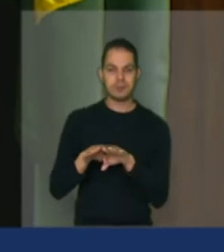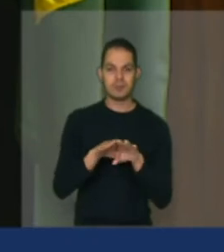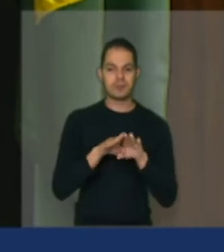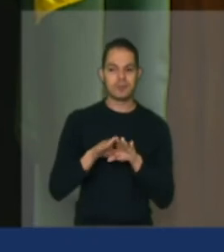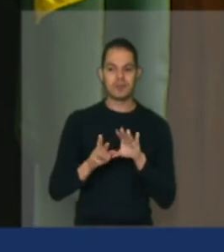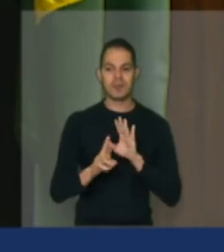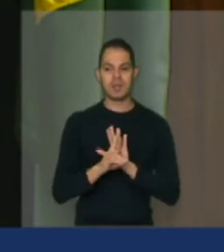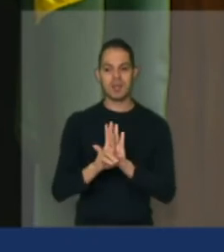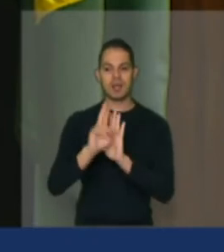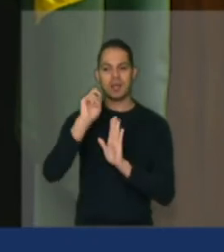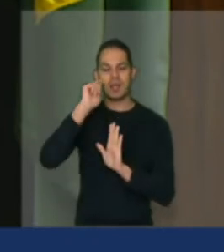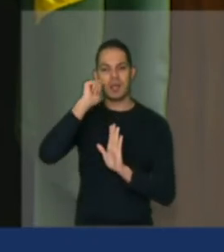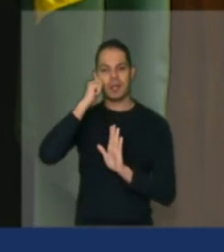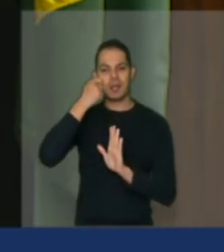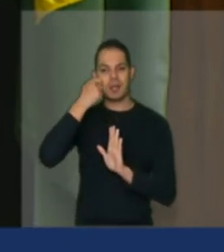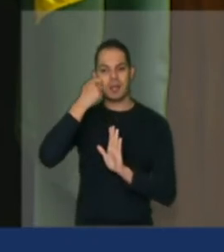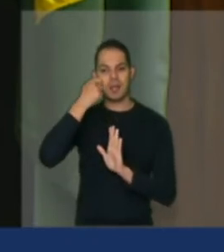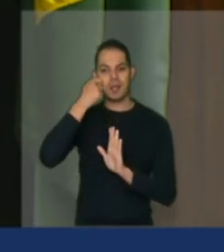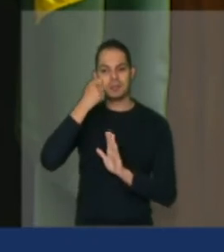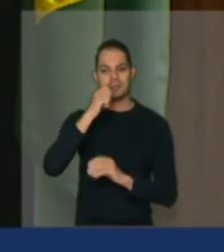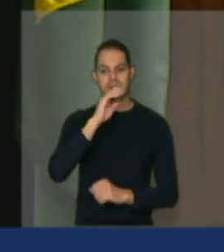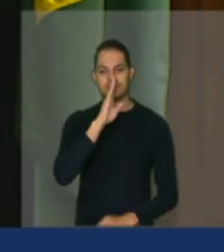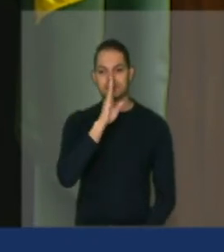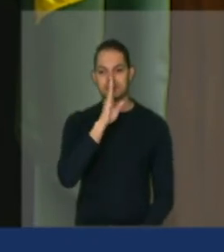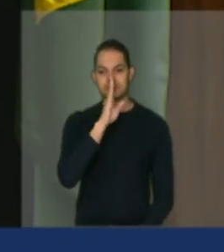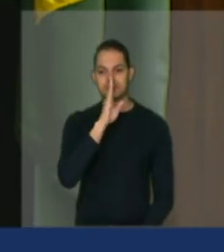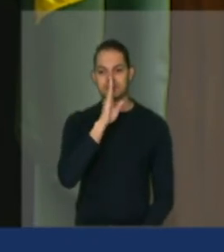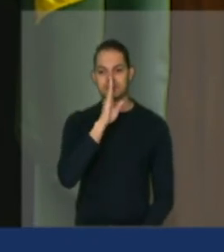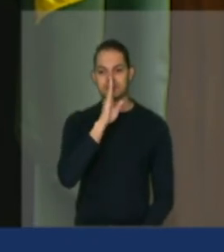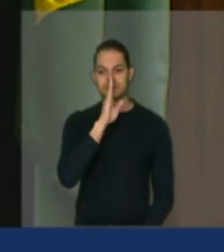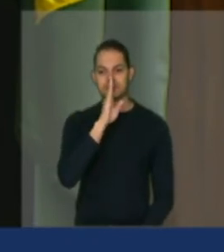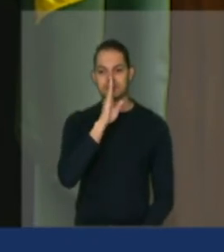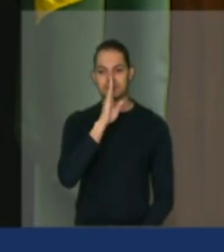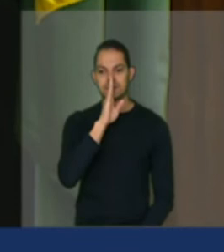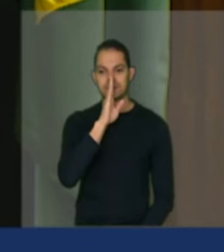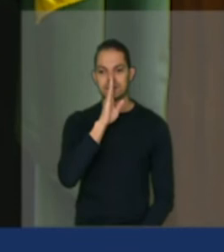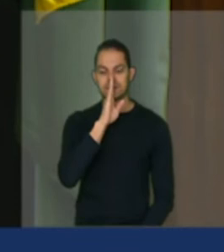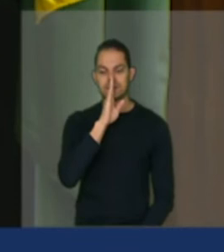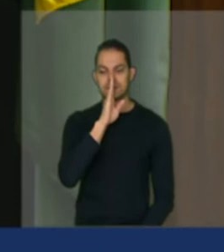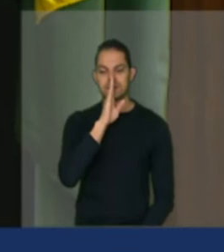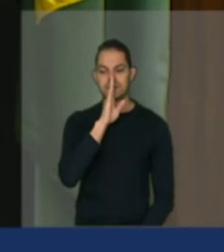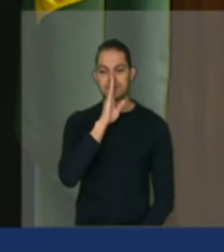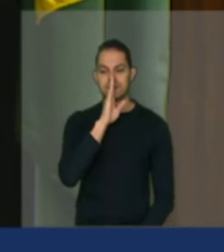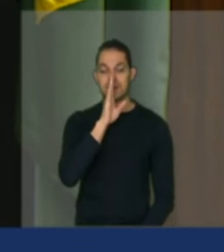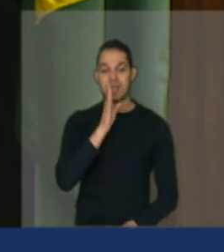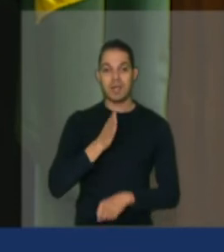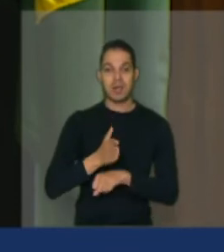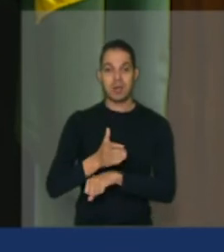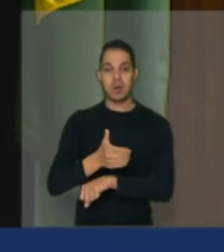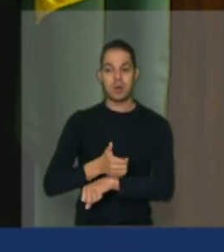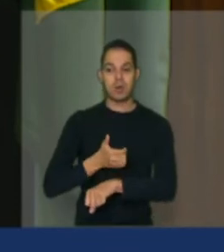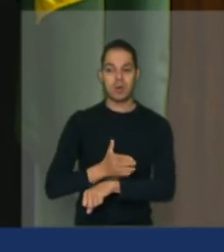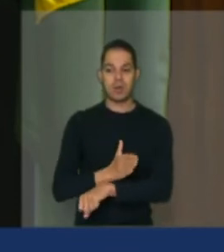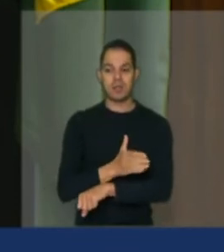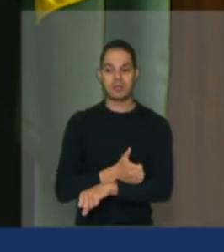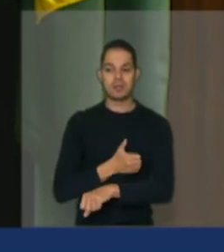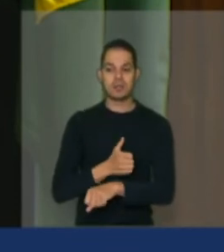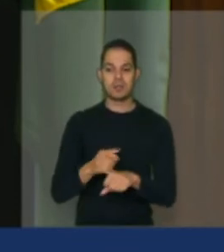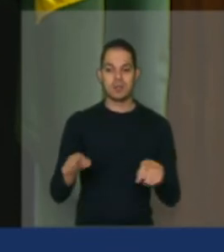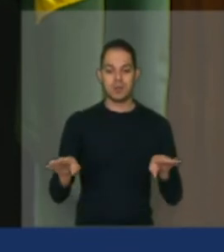A PARIDADE DA REPRESENTAÇÃO NEGRA NA... PARA CONCLUIR, SENHOR PRESIDENTE. COM ACESSO PROPORCIONAL AO FUNDO PARTIDÁRIO AO TEMPO DE